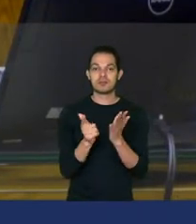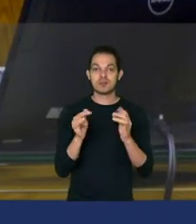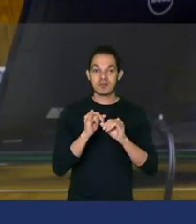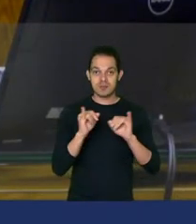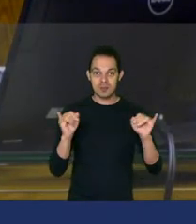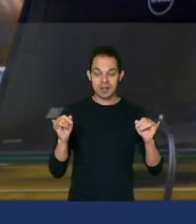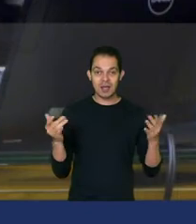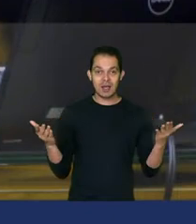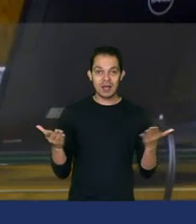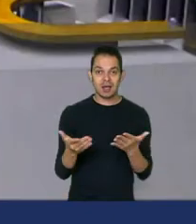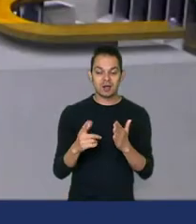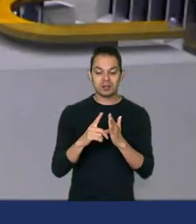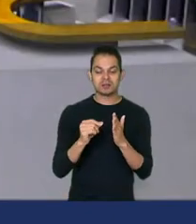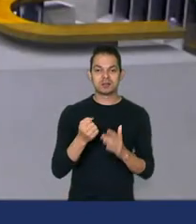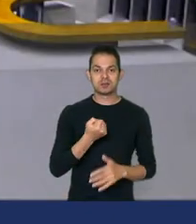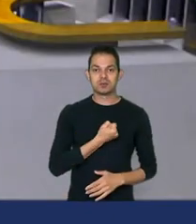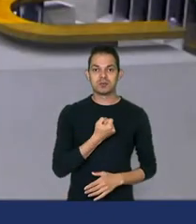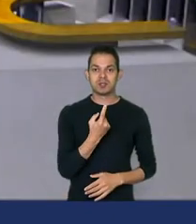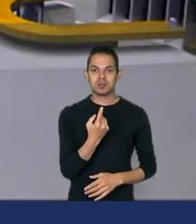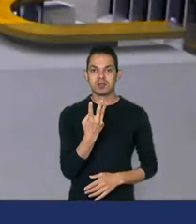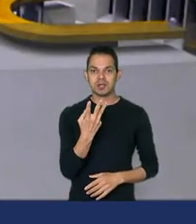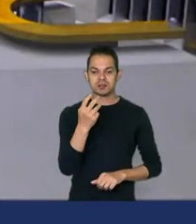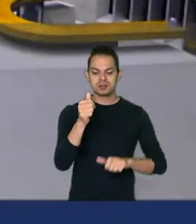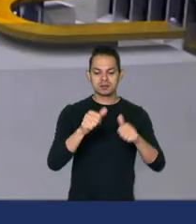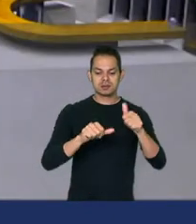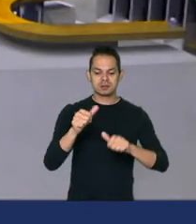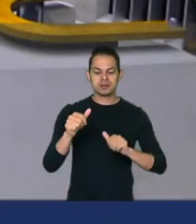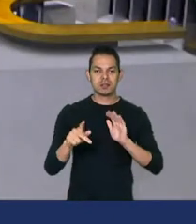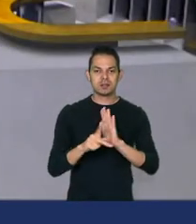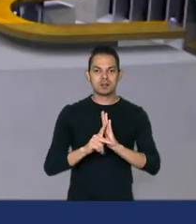DESTAQUE DO PSOL. -- [REPÓRTER]: NESTE MOMENTO ESTÁ SENDO APRECIADO O DESTAQUE DE N° 13 DO PSOL